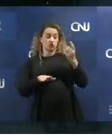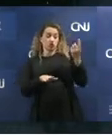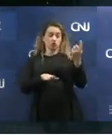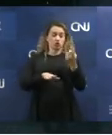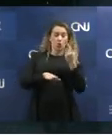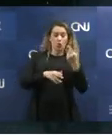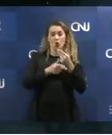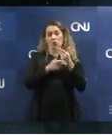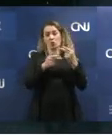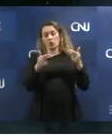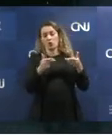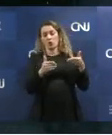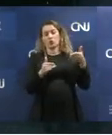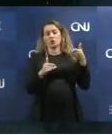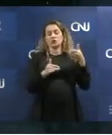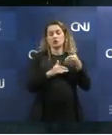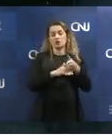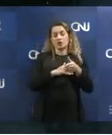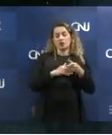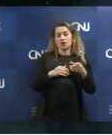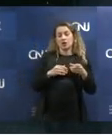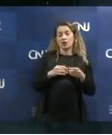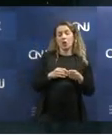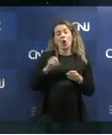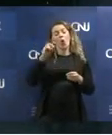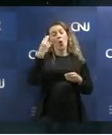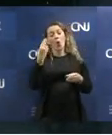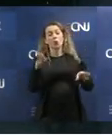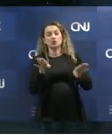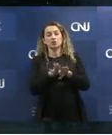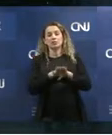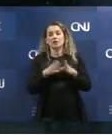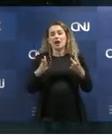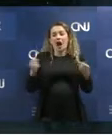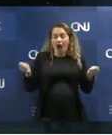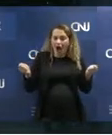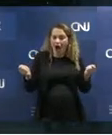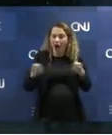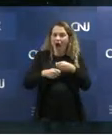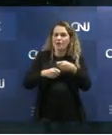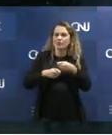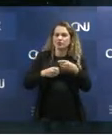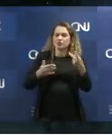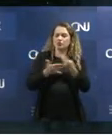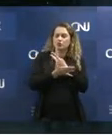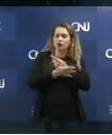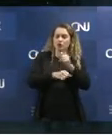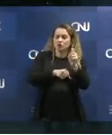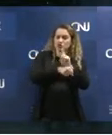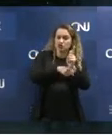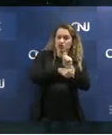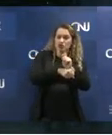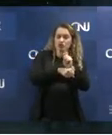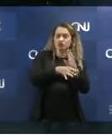diligente ou suficientemente apto na condição de gestor da unidade jurisdicional, num ambiente onde,